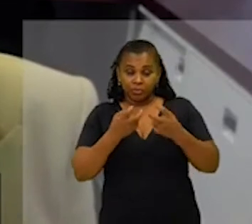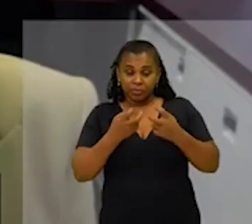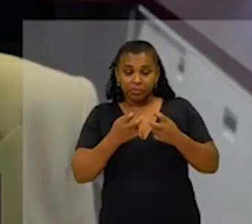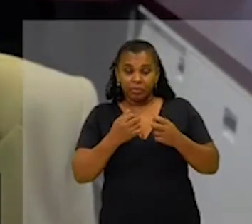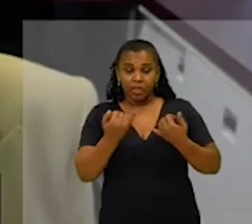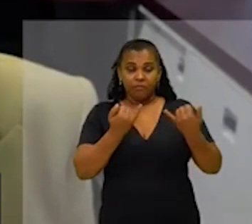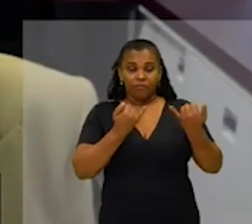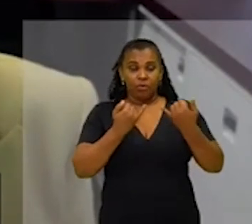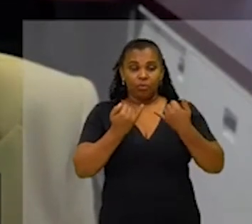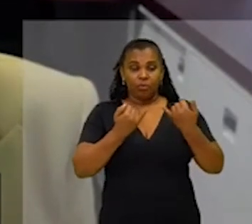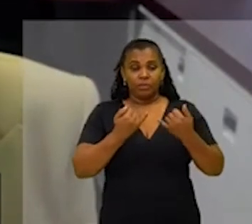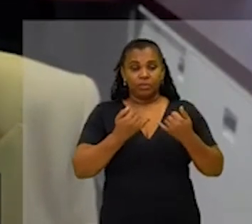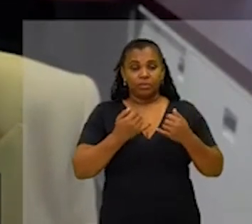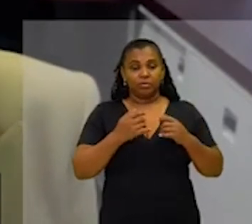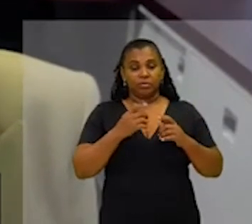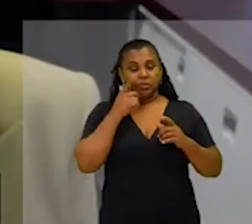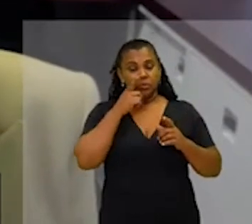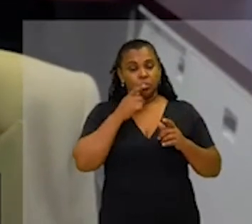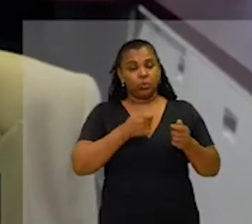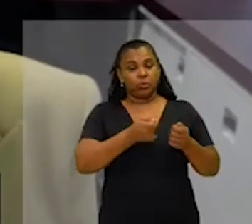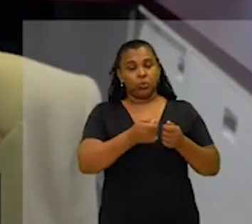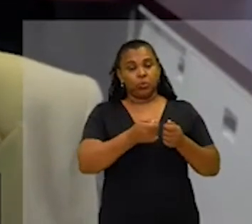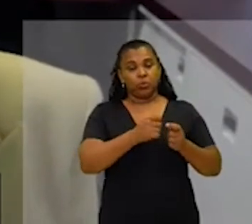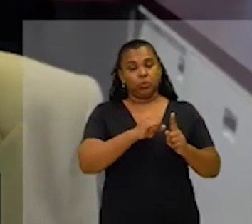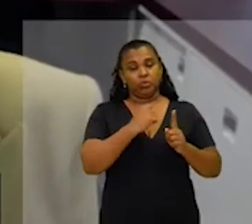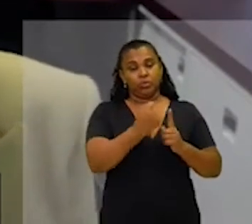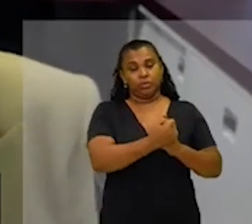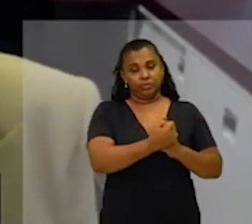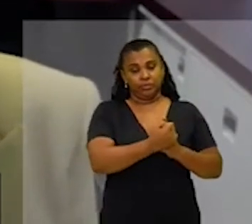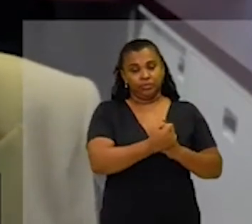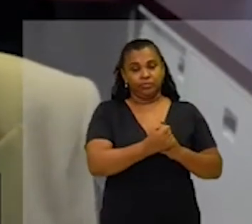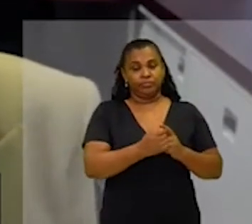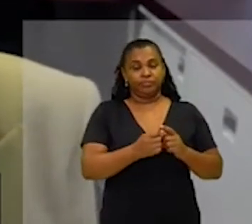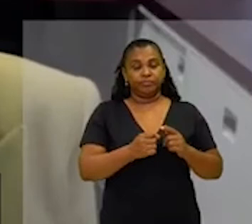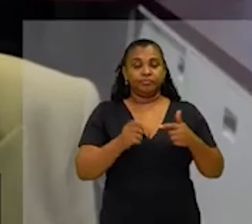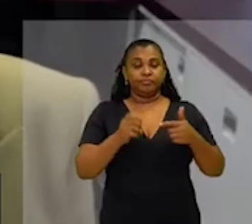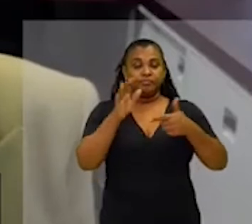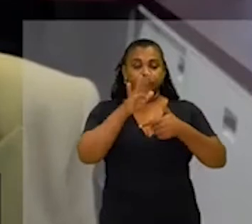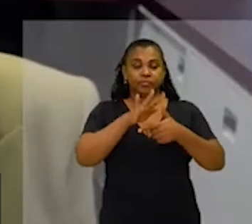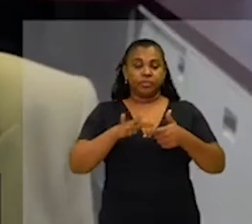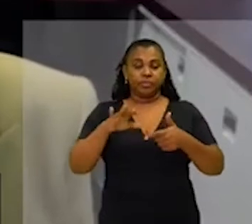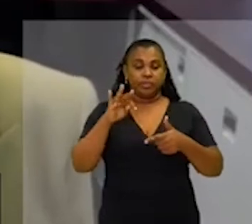poder fazer o controle social Então esse portal do psl funciona como uma espécie de buscar a